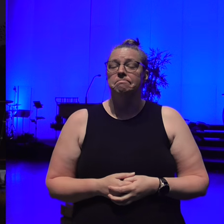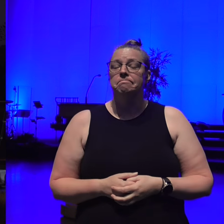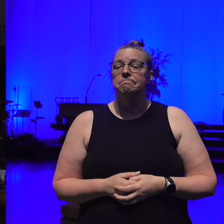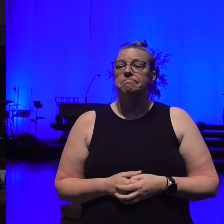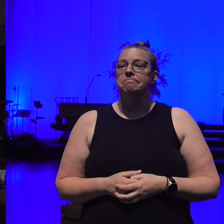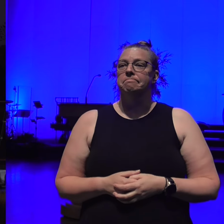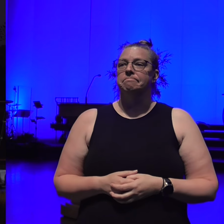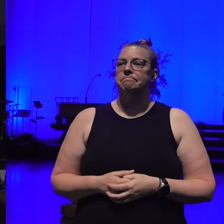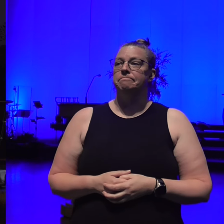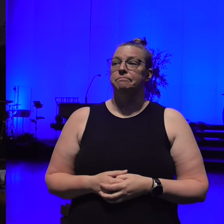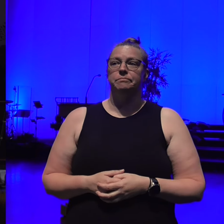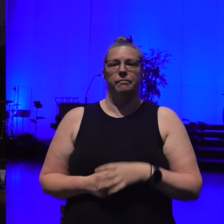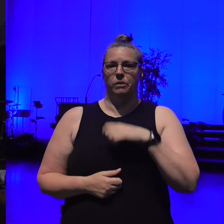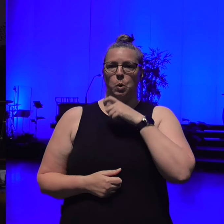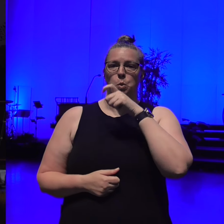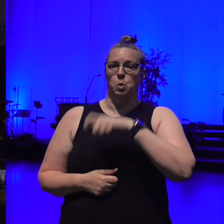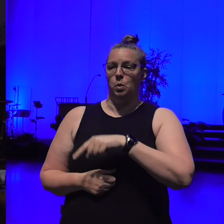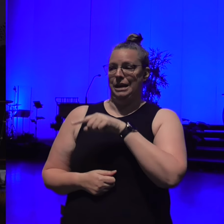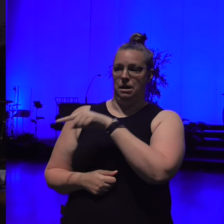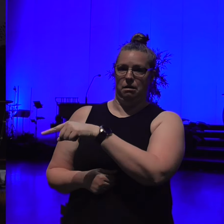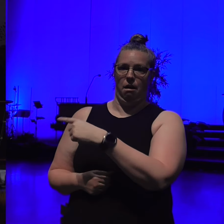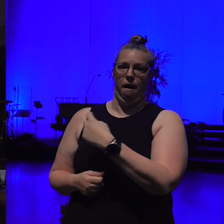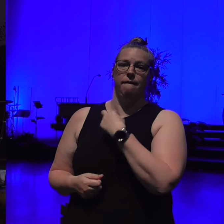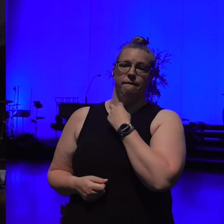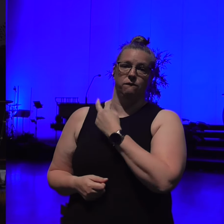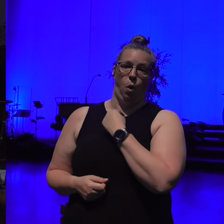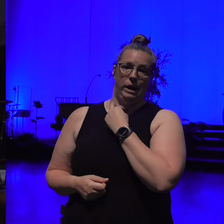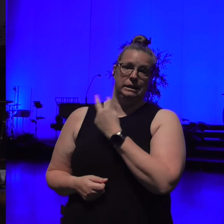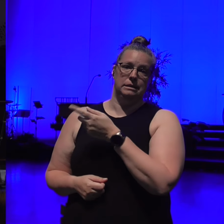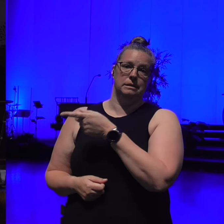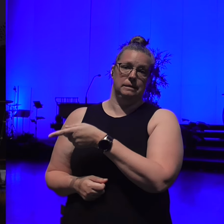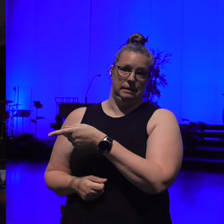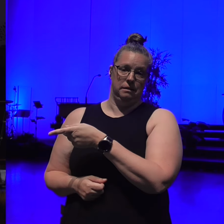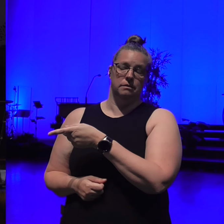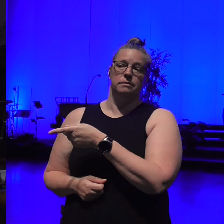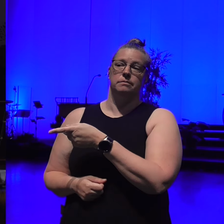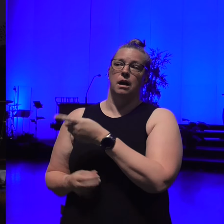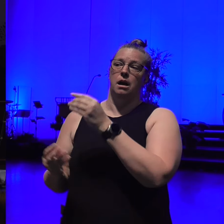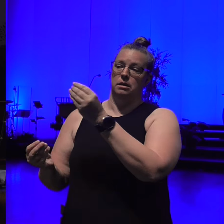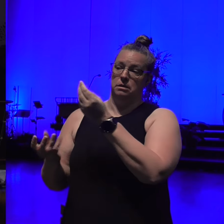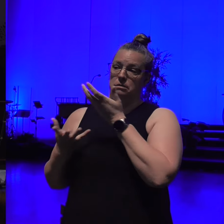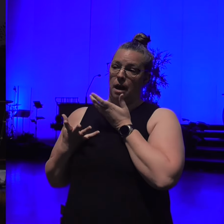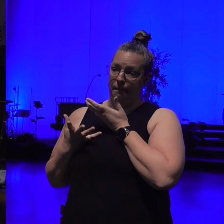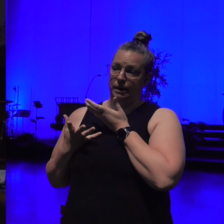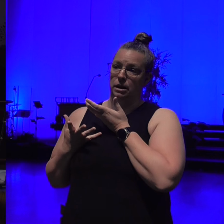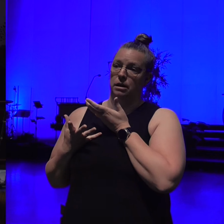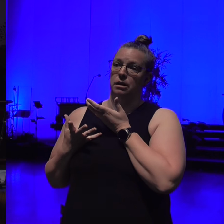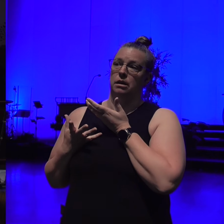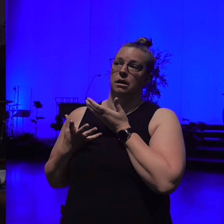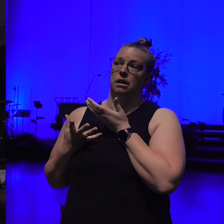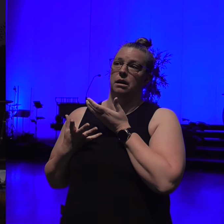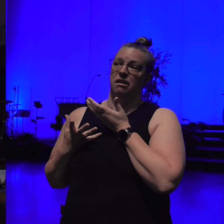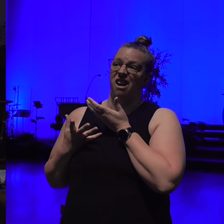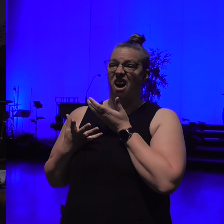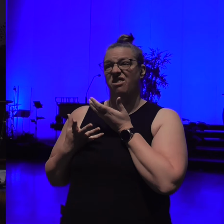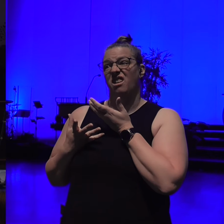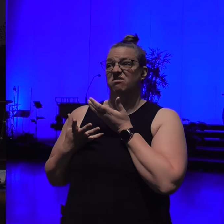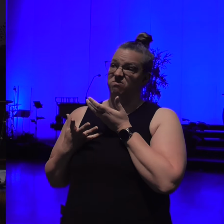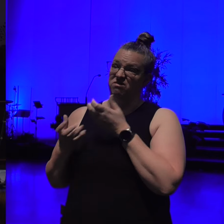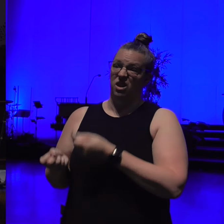Ya no necesito una voz que me hable de la inútil práctica de intentar controlar cada